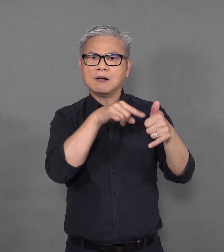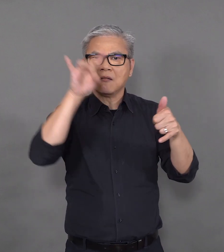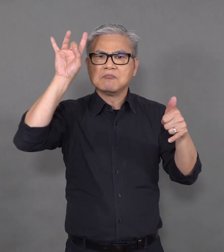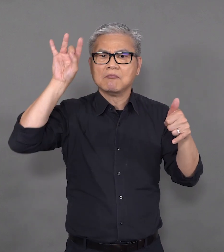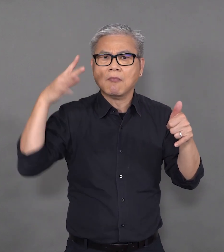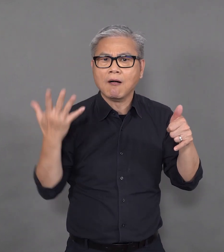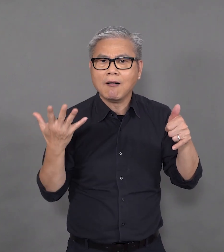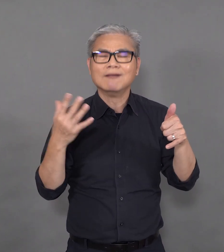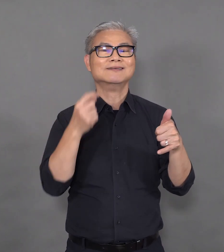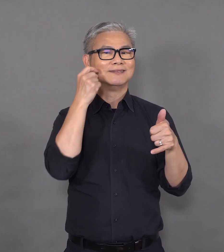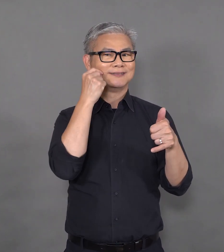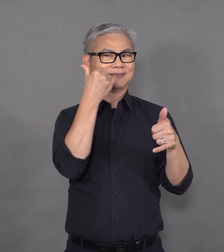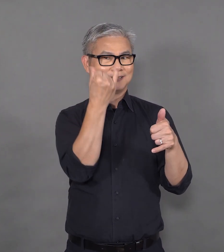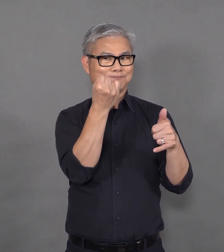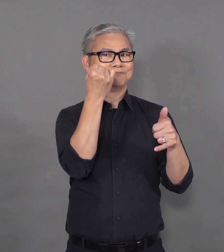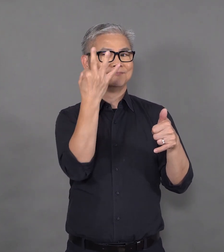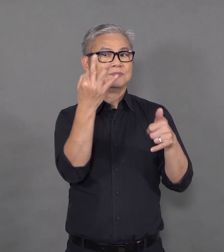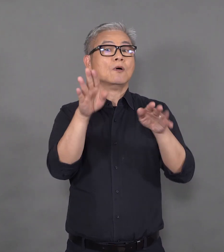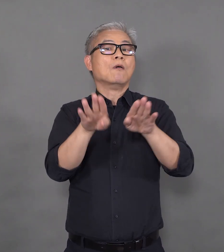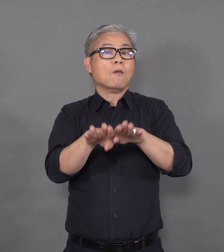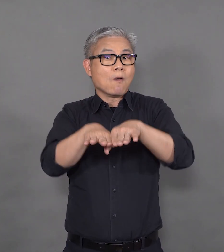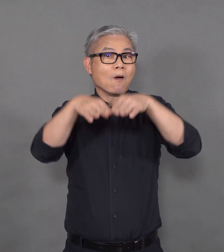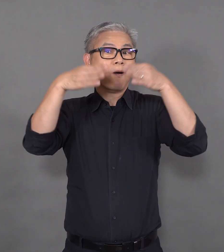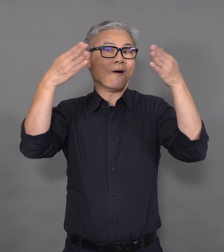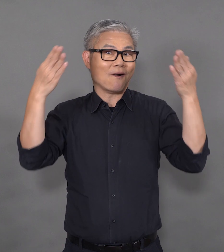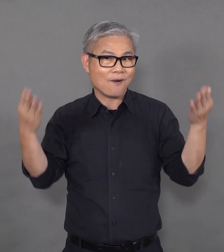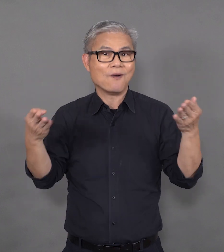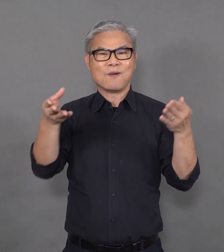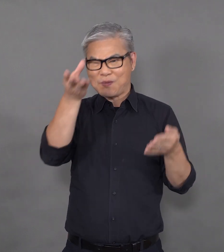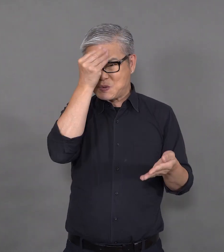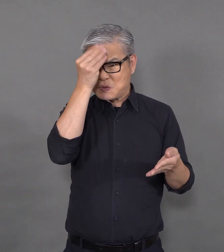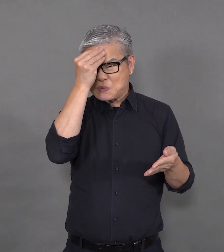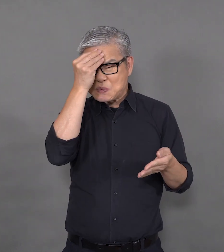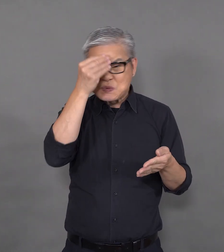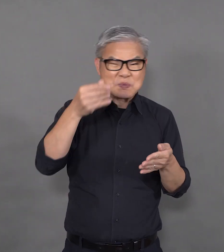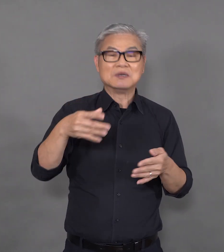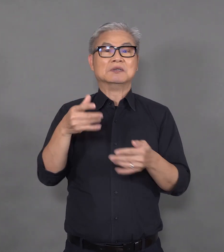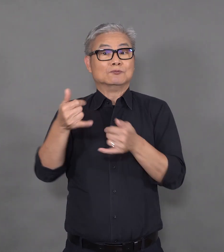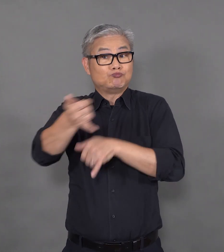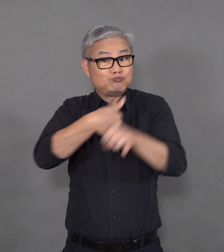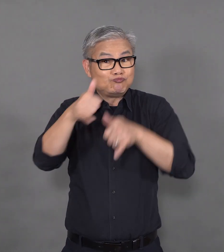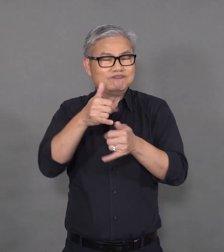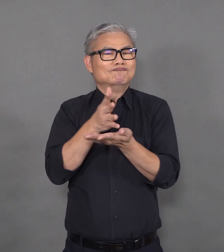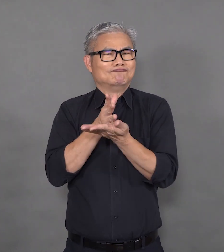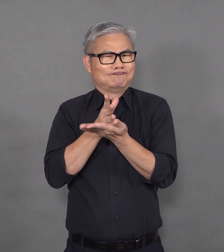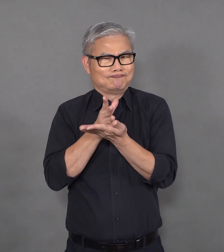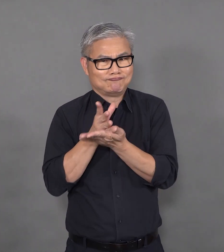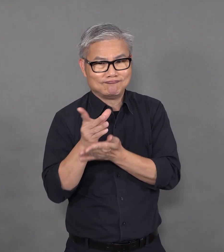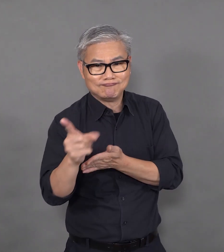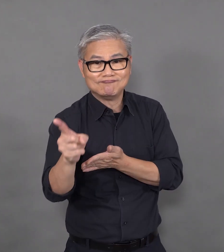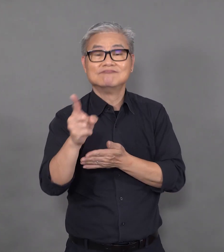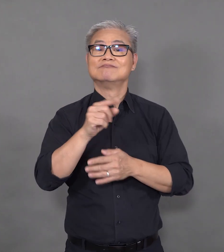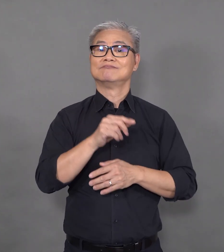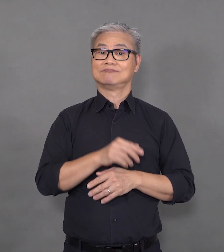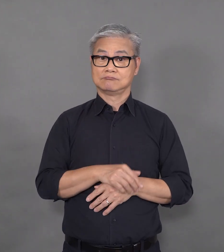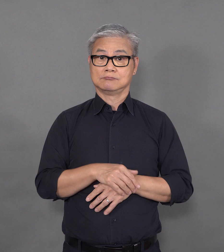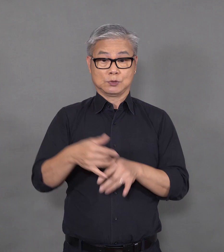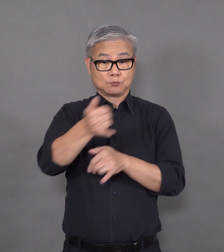而她更是63歲才開始成為專業演員